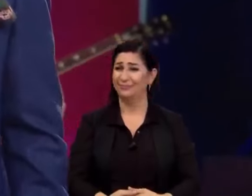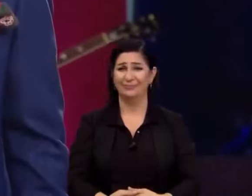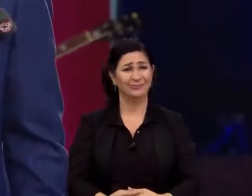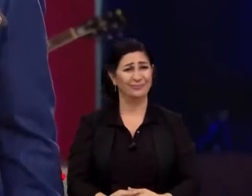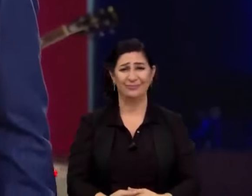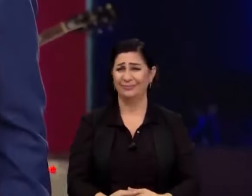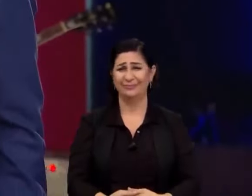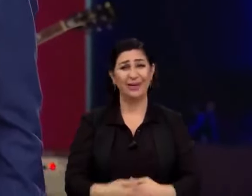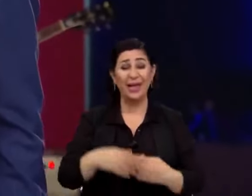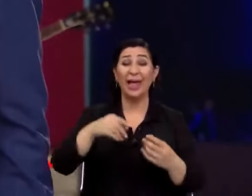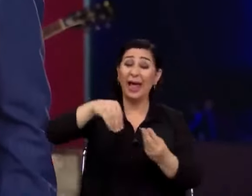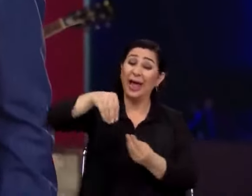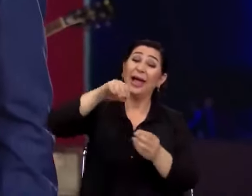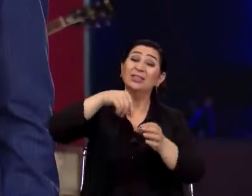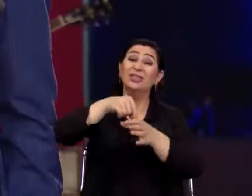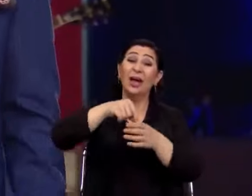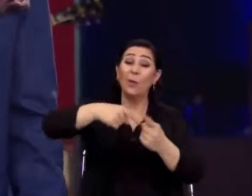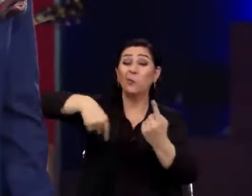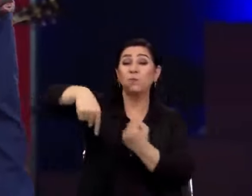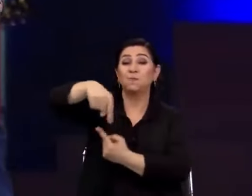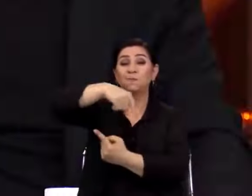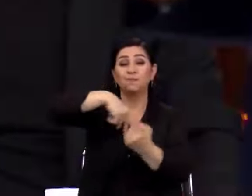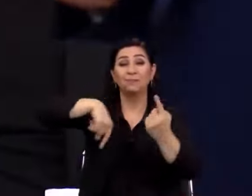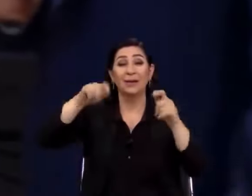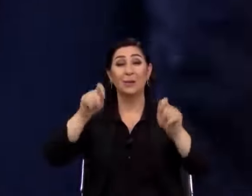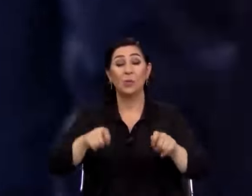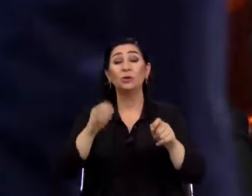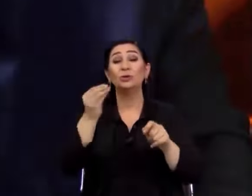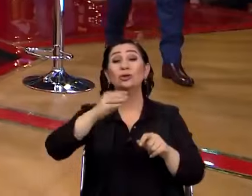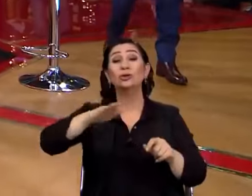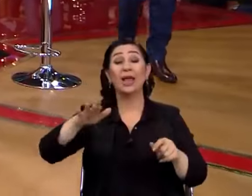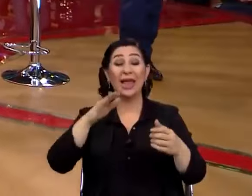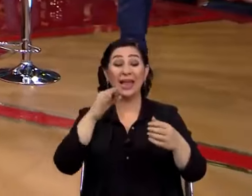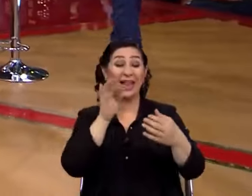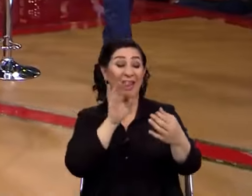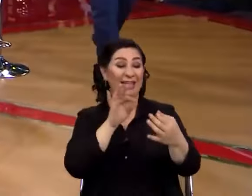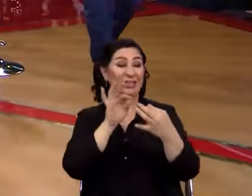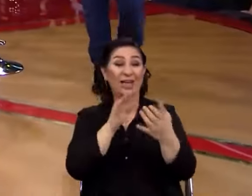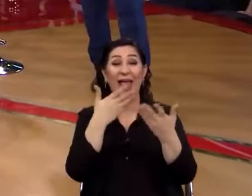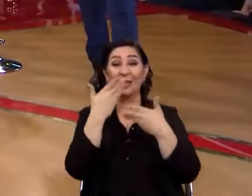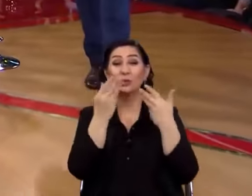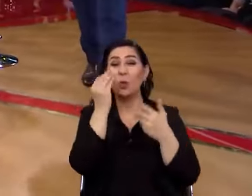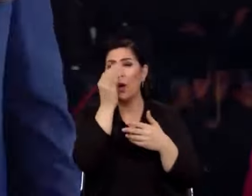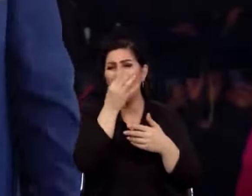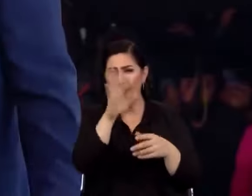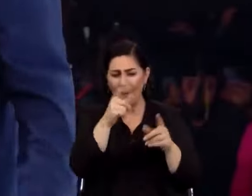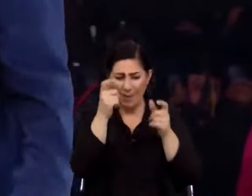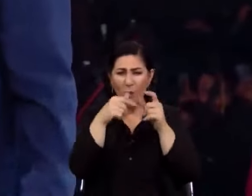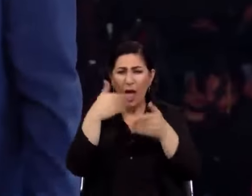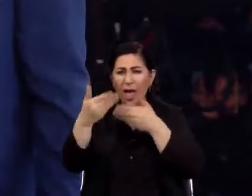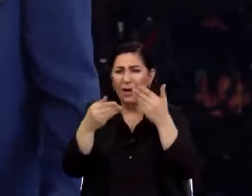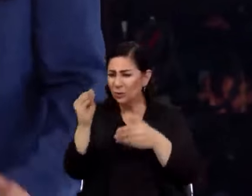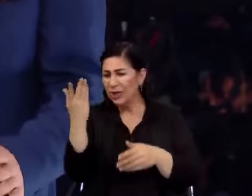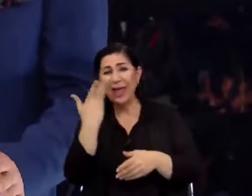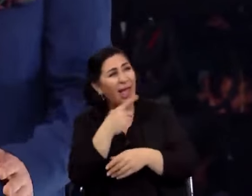diye bir şey yok Olay çay üzerinden dönüyor artık çocuklara da ilişkiyi anlatmak çok kolaylaştı bütün çocuklara bunları seyrettir için çocuklar